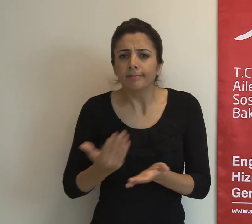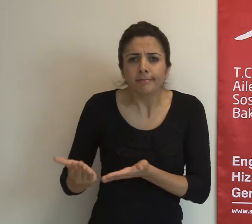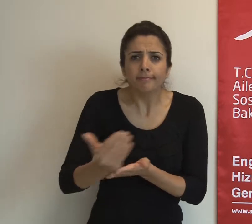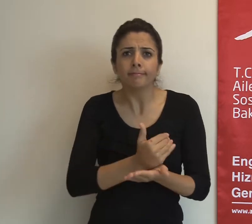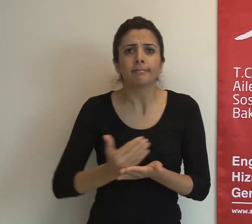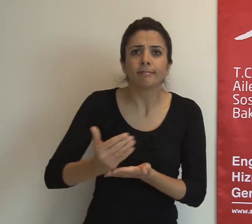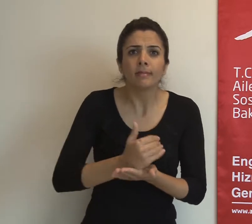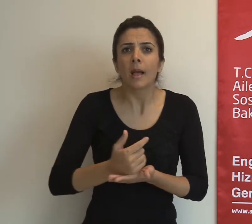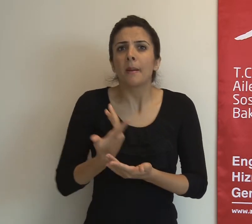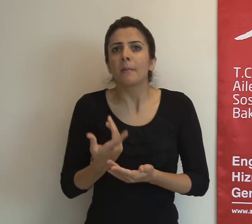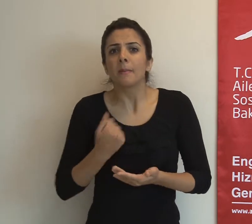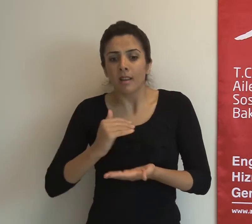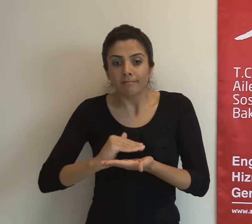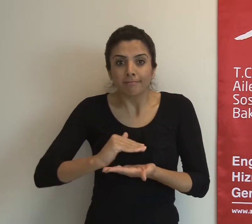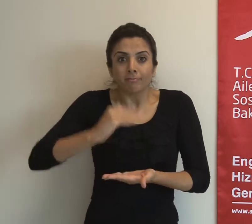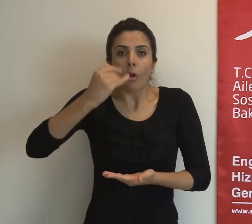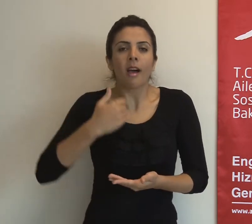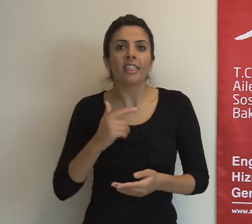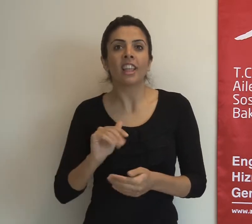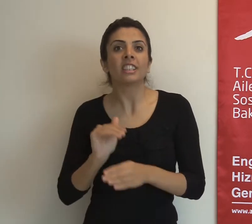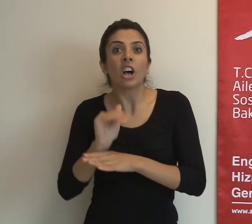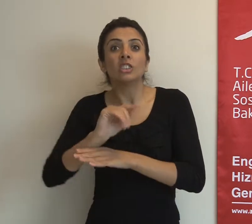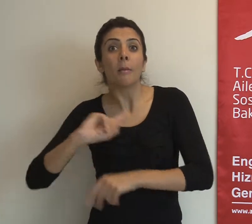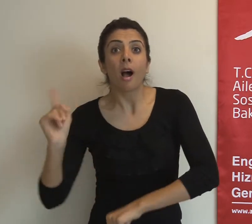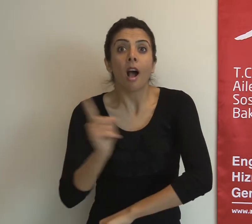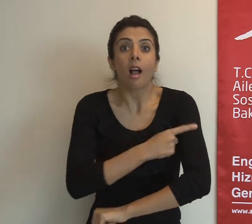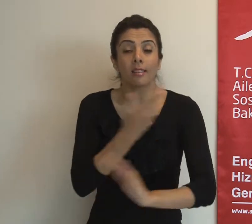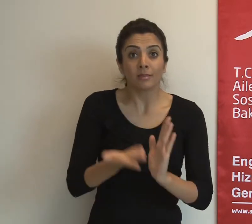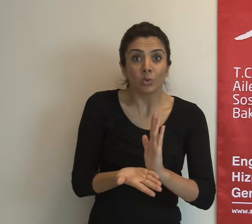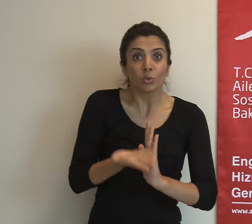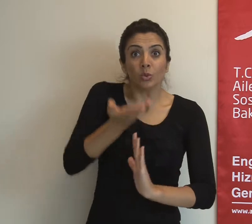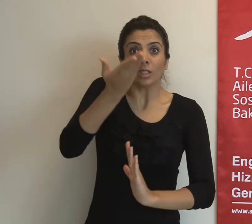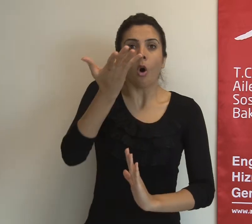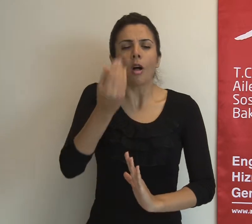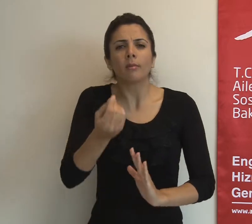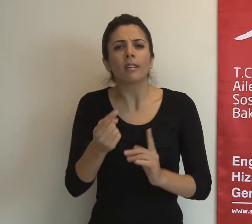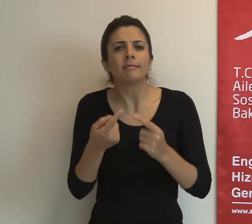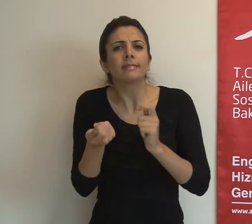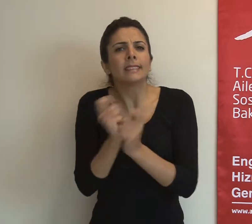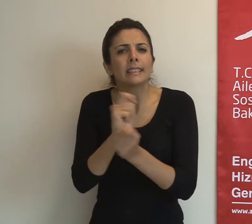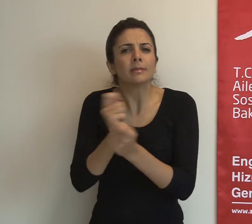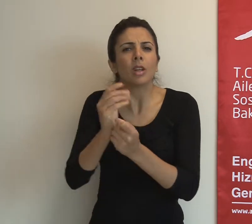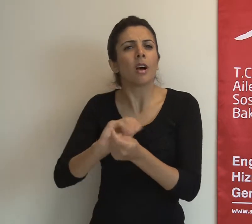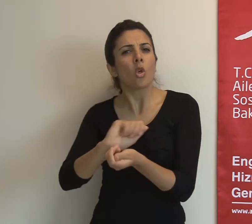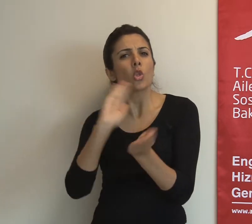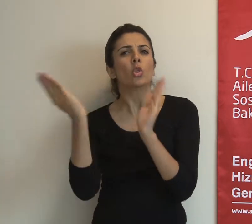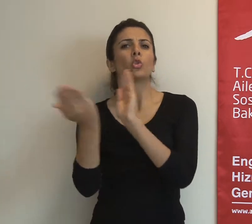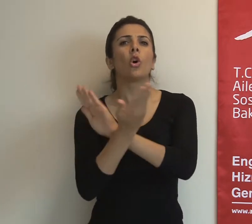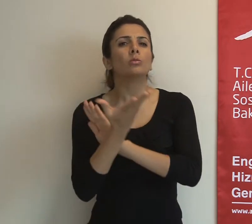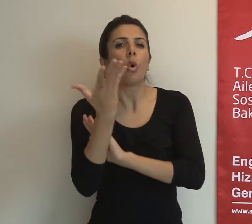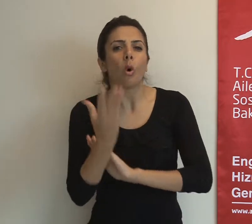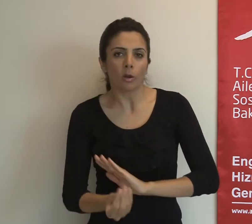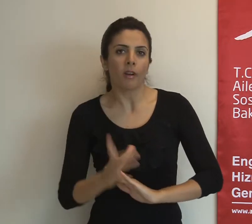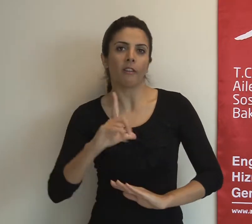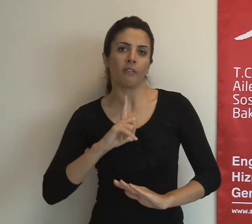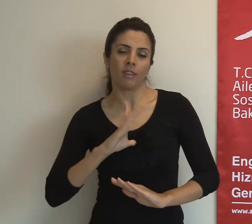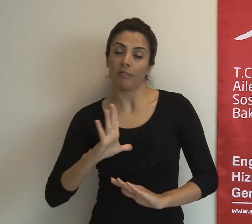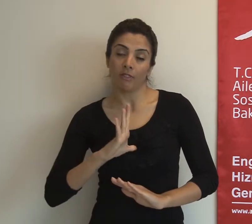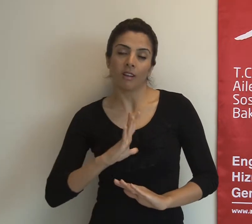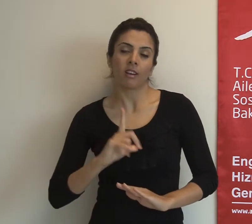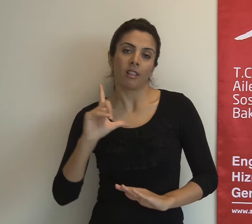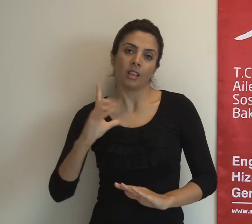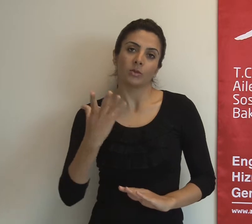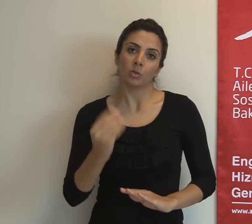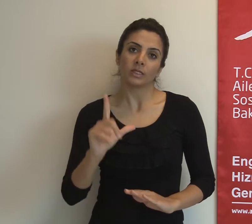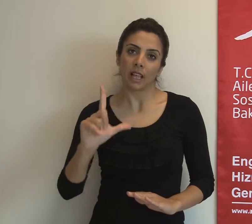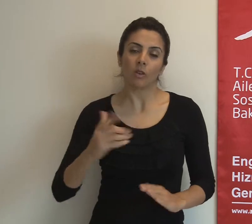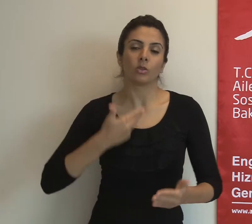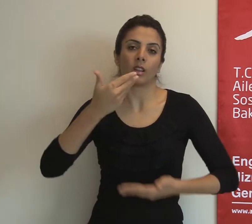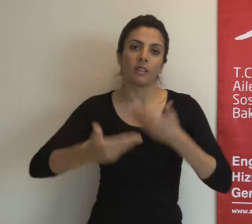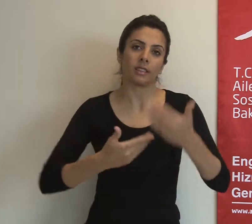gelir artışının da yaşam kalitesinin yükseltilmesinde değişim ve dönüşümü sağladığını kaydetti.